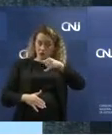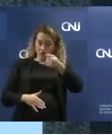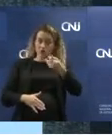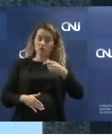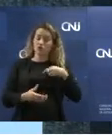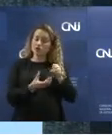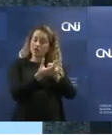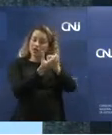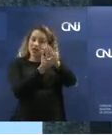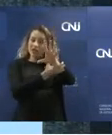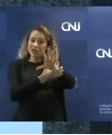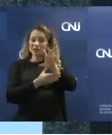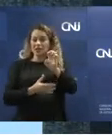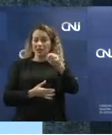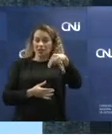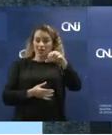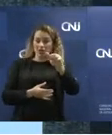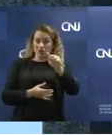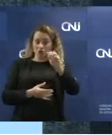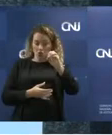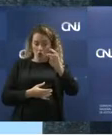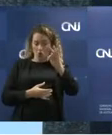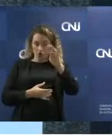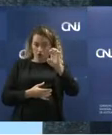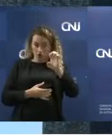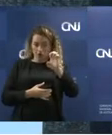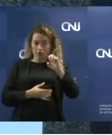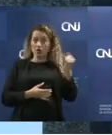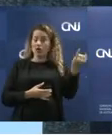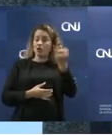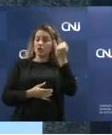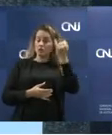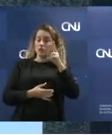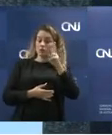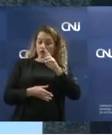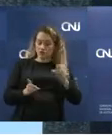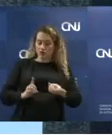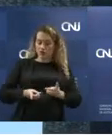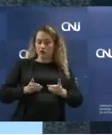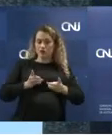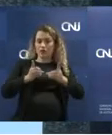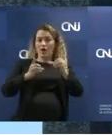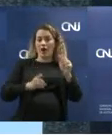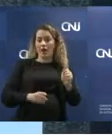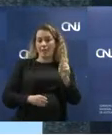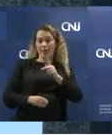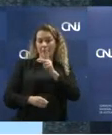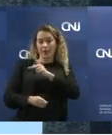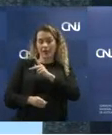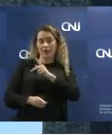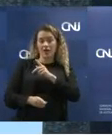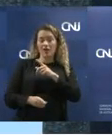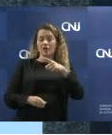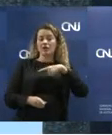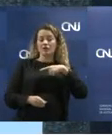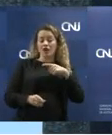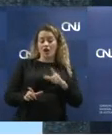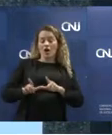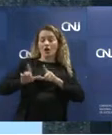uma importante ferramenta digital que será disponibilizada na plataforma e notariado.